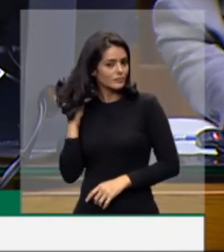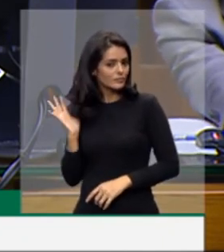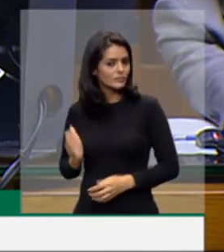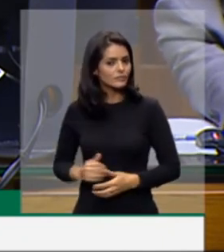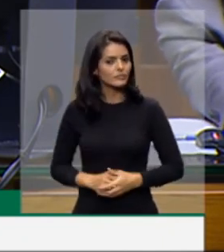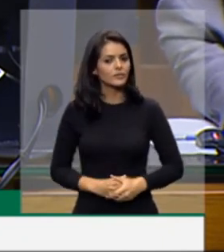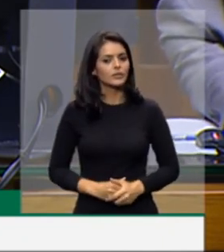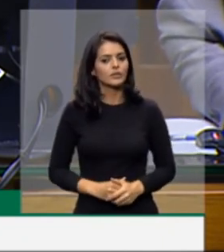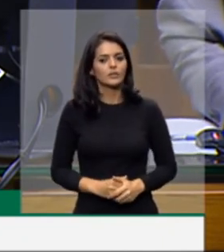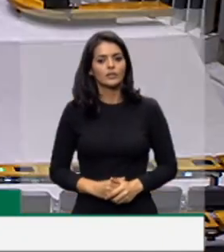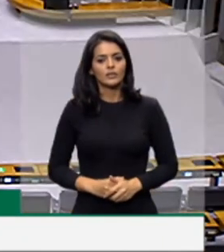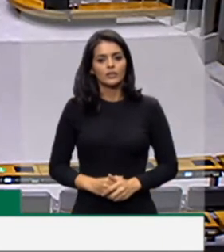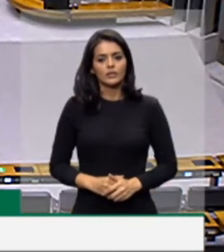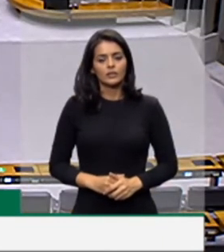A MINORIA.